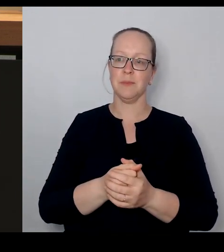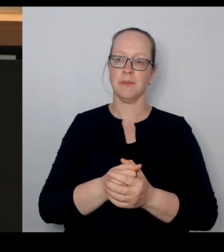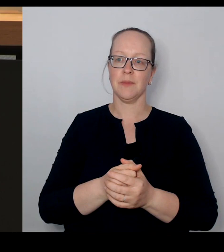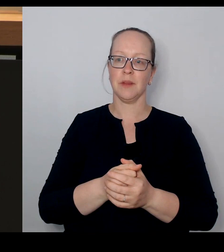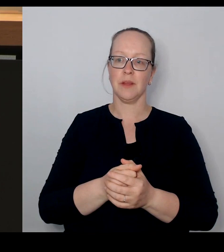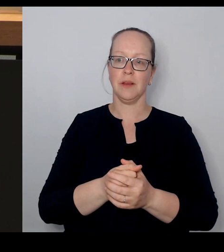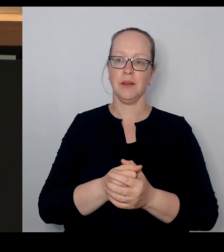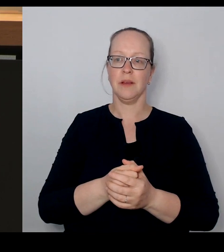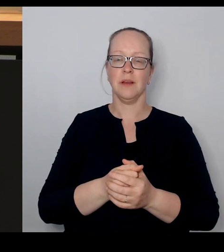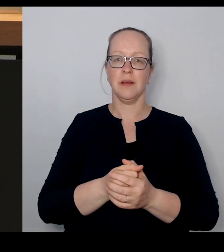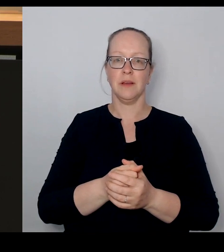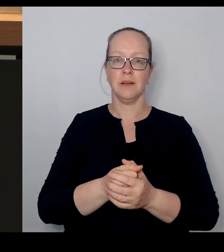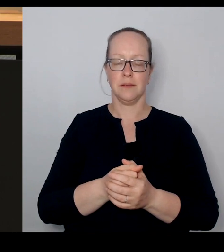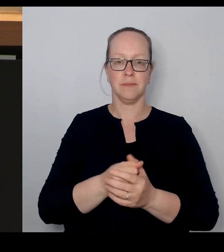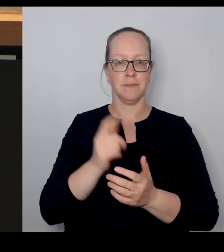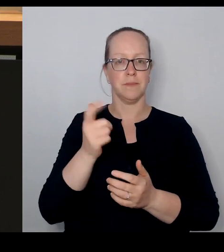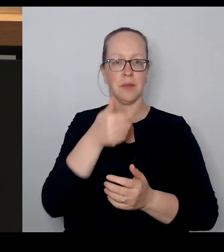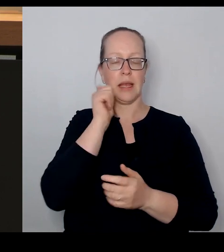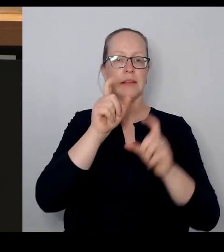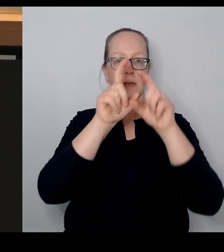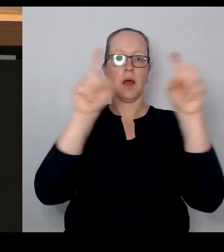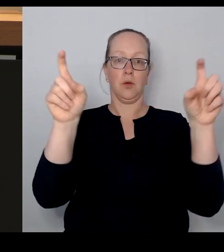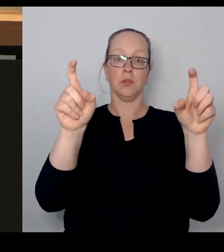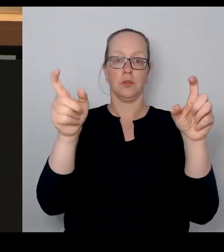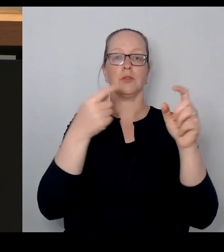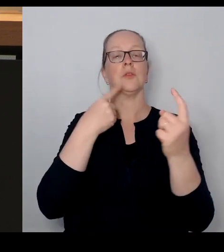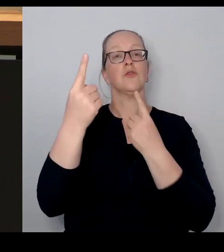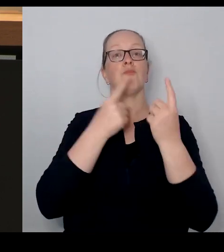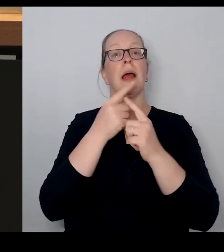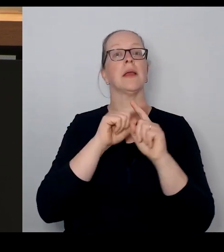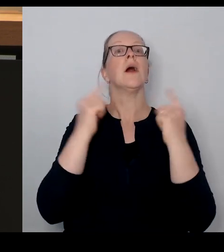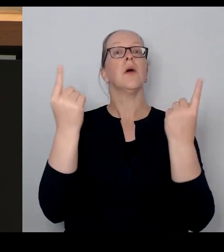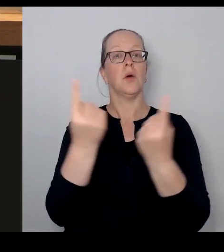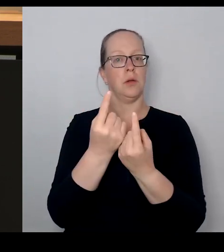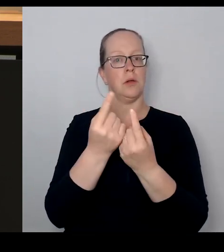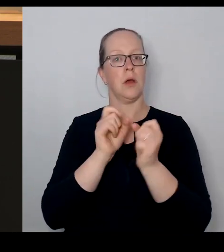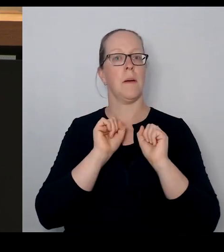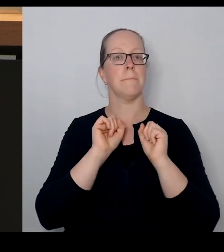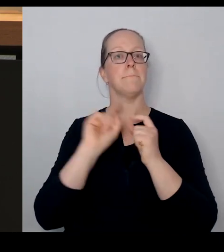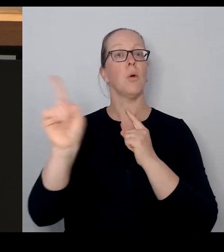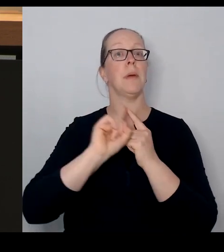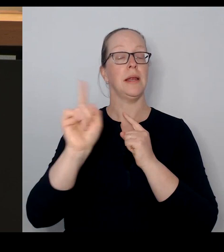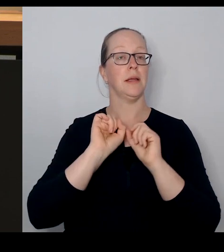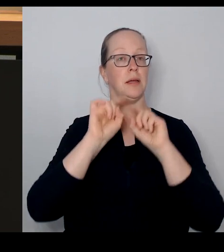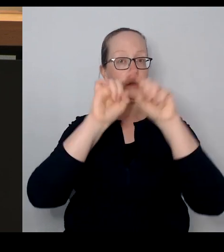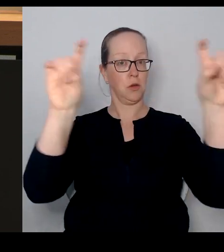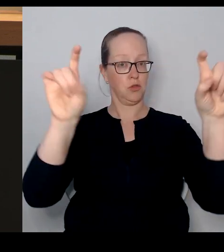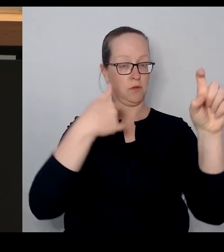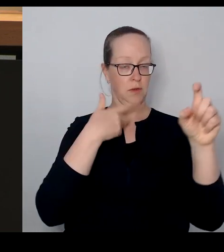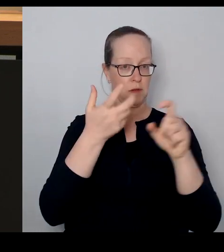ausschuss versucht haben, einen Besprechungspunkt zum Thema Wir fahren zusammen an zu melden und das unter anderem von